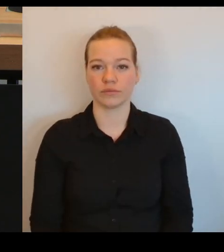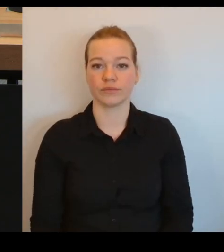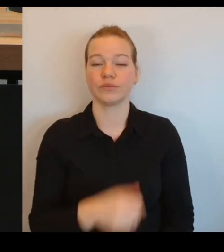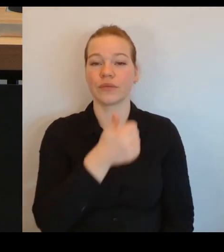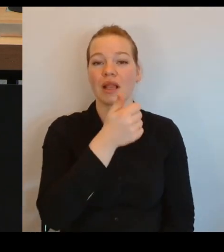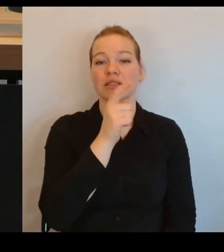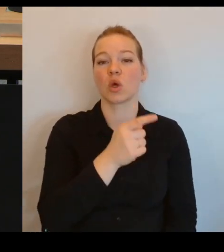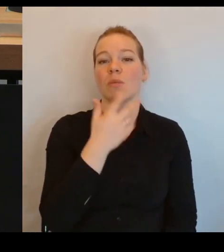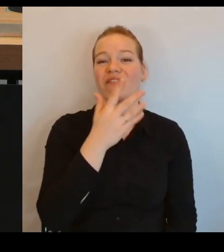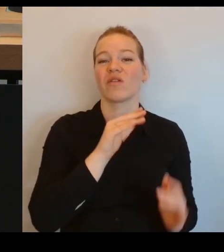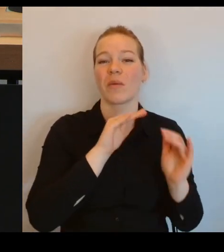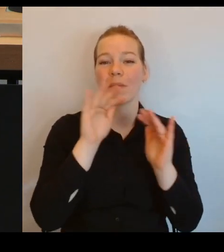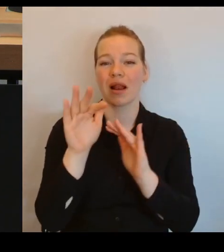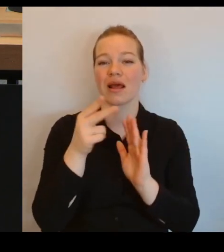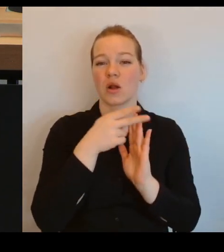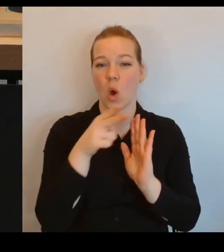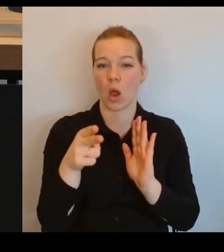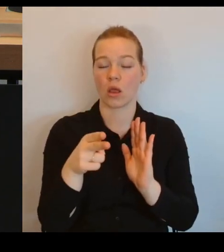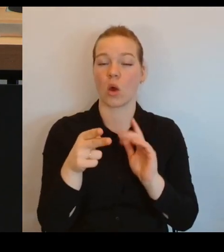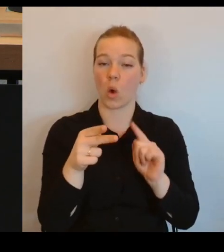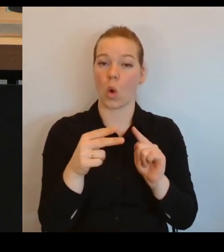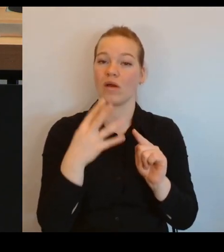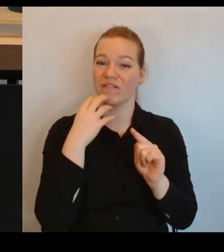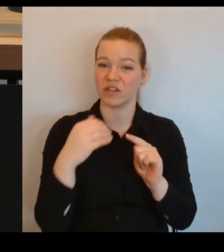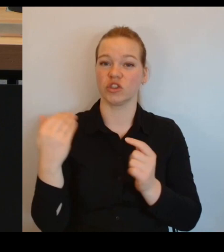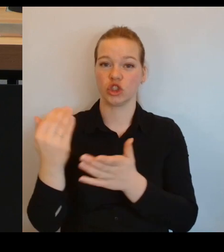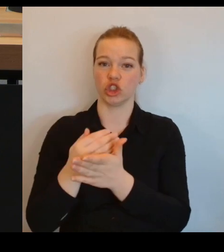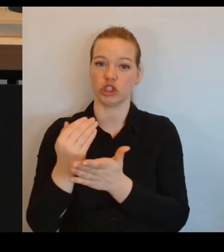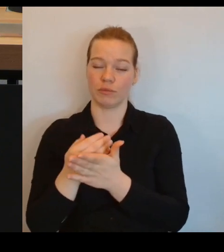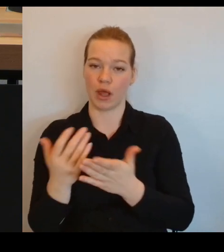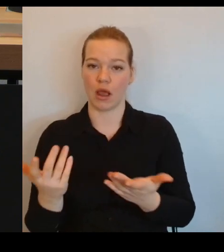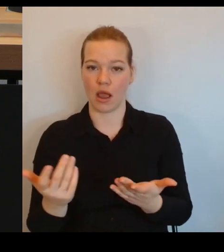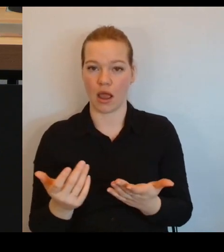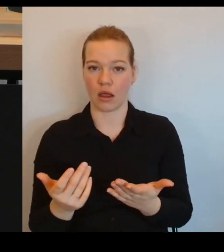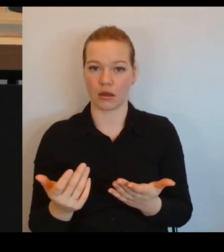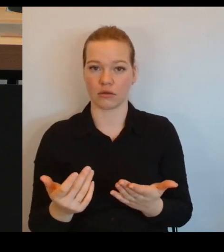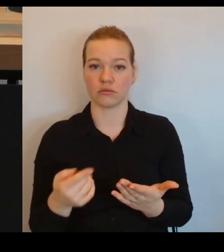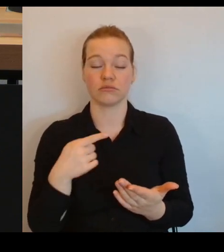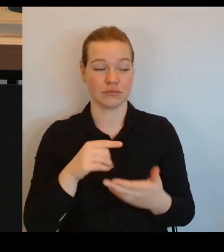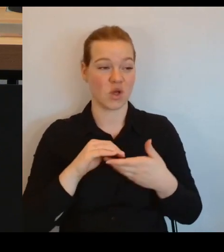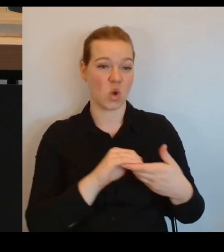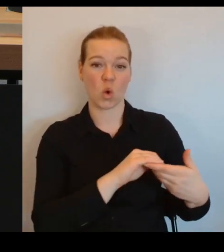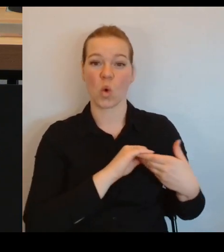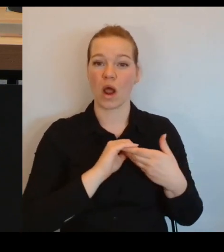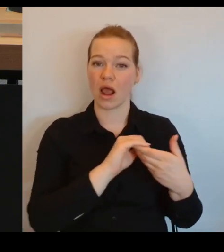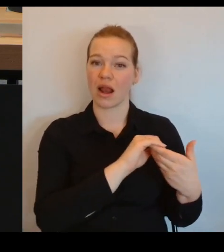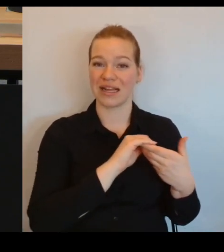Die Koalition hat diesen Betrag sogar für dieses Jahr noch auf 1,75 Milliarden € erhöht. Das sind ganze